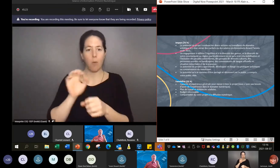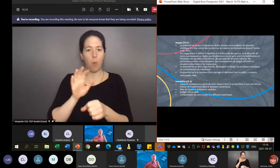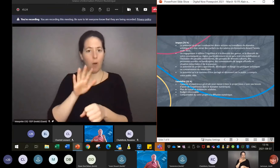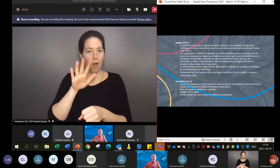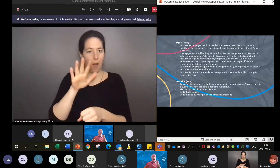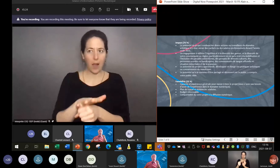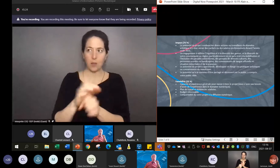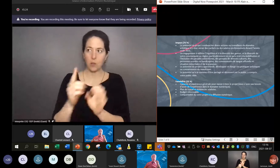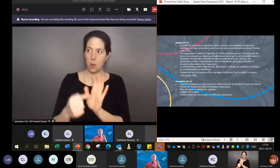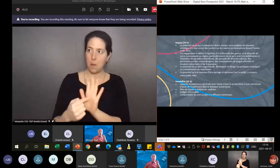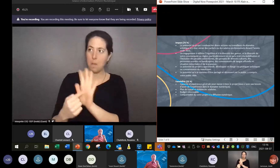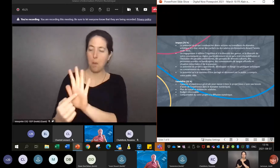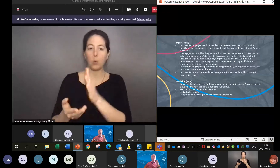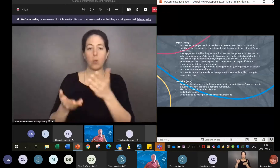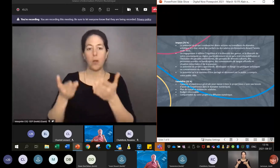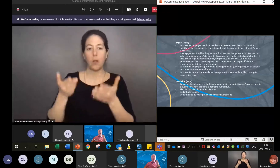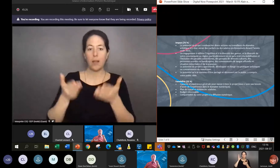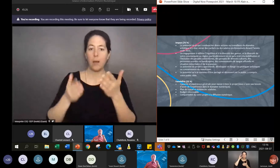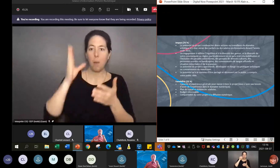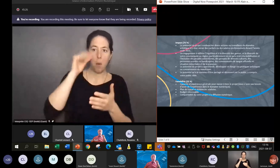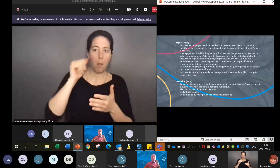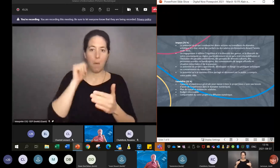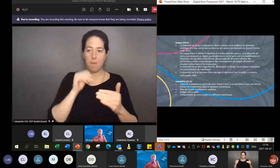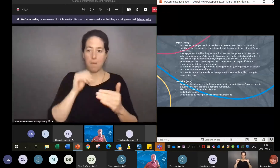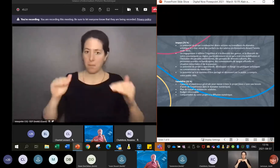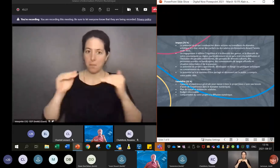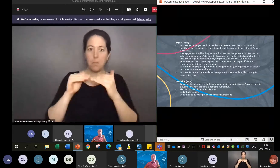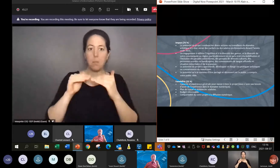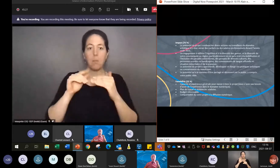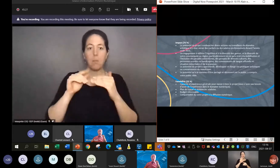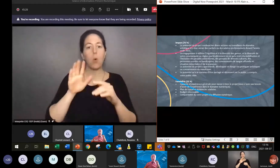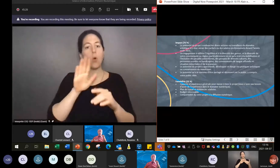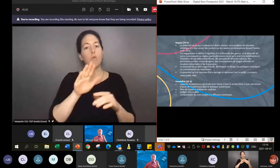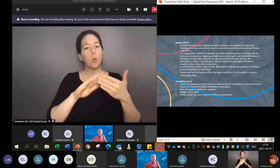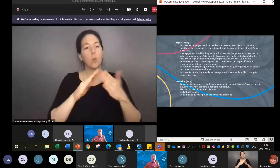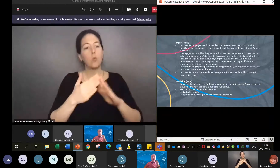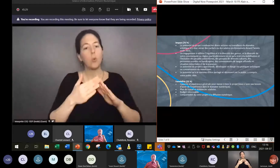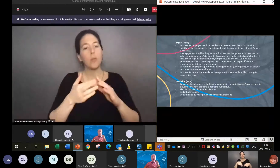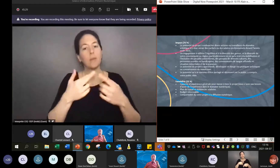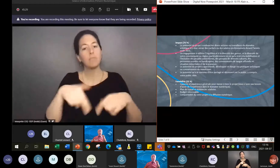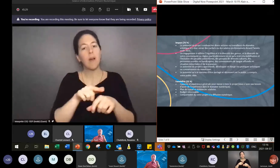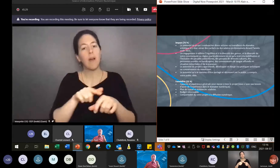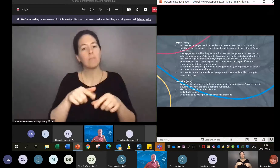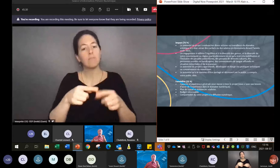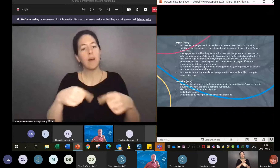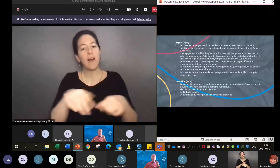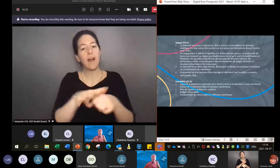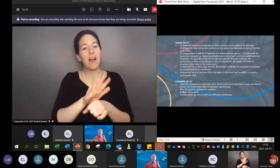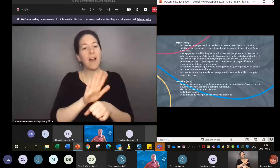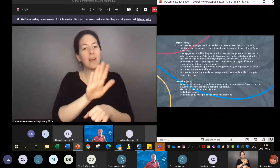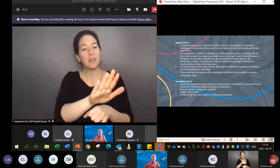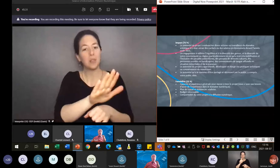diversité des genres, la diversité de votre communauté, de votre région, particulièrement ce qui a trait à la